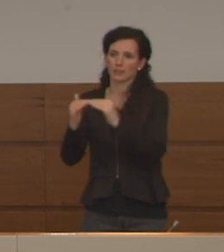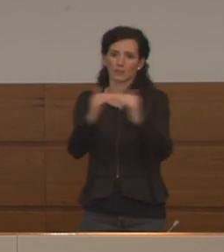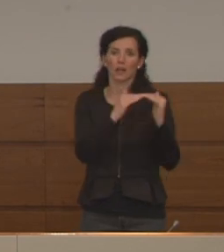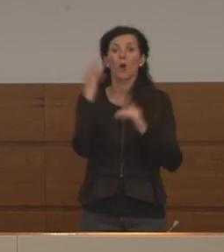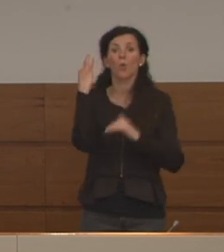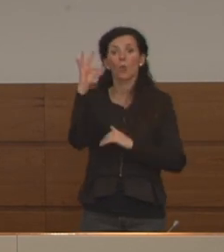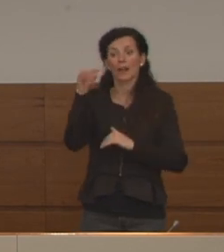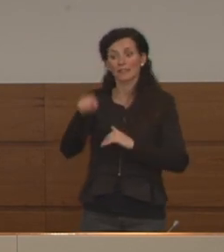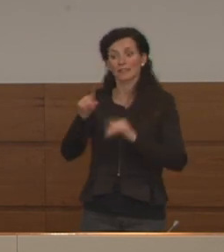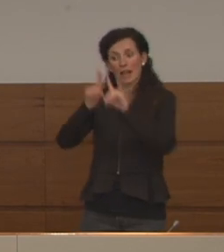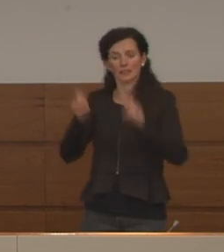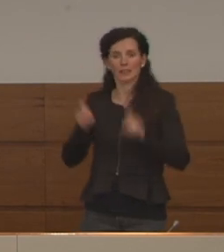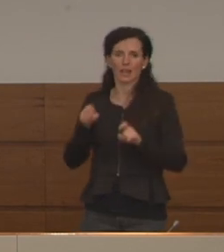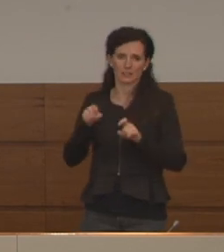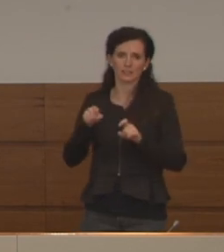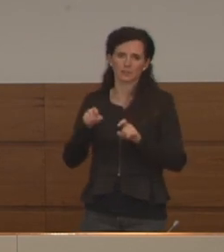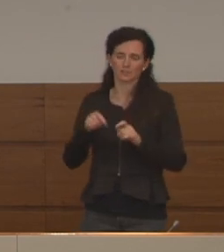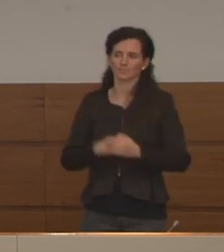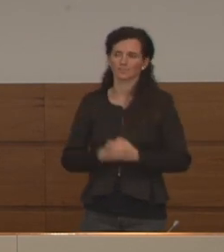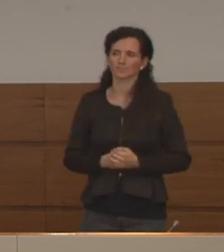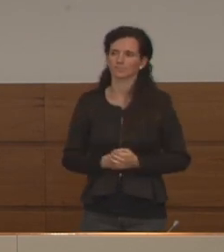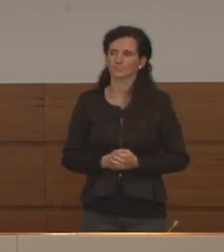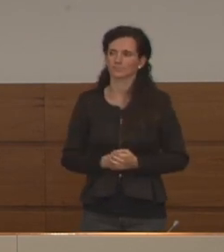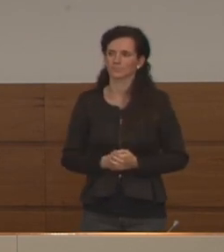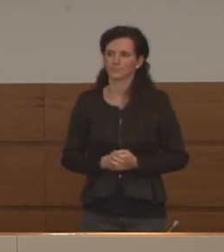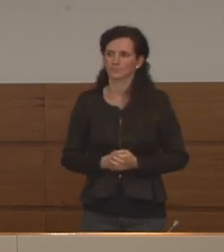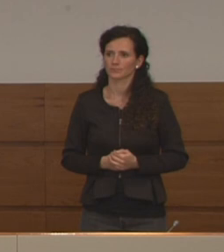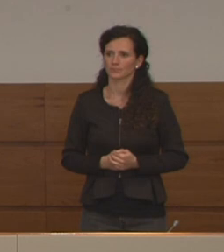test che viene selezionato.